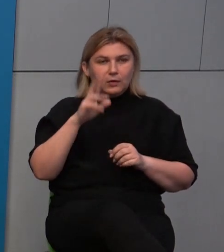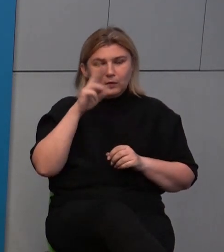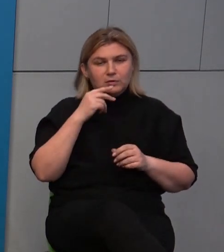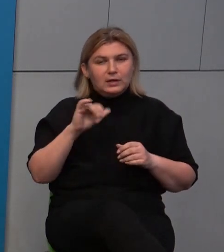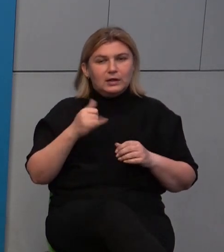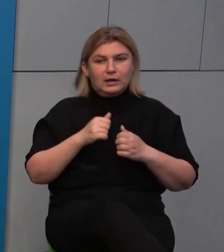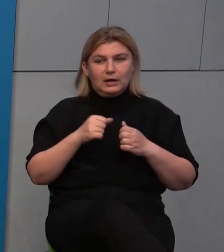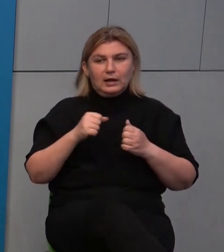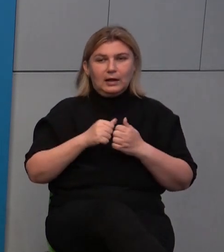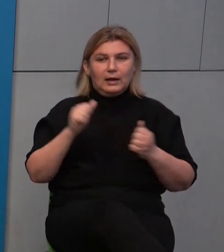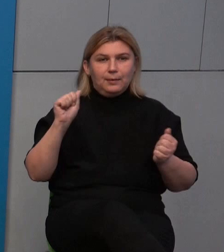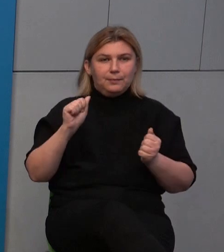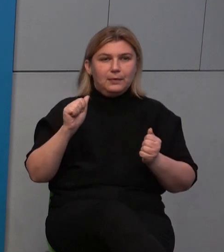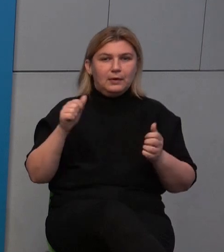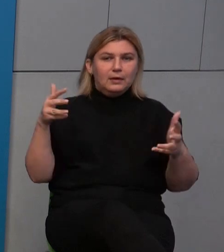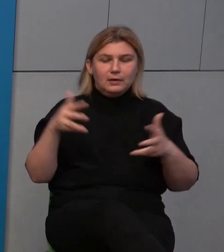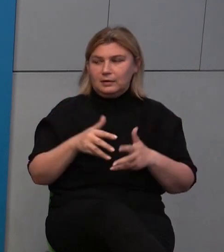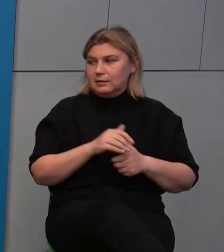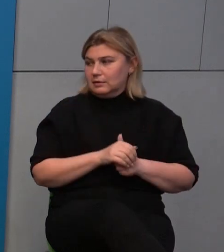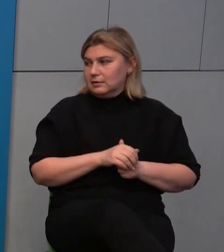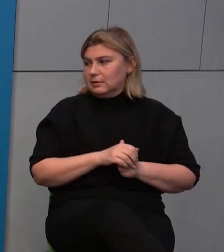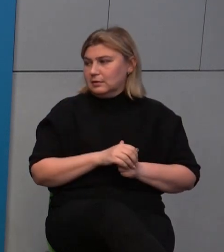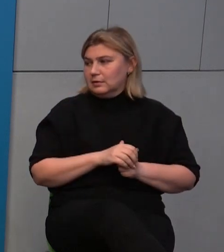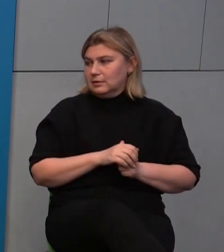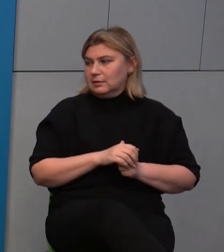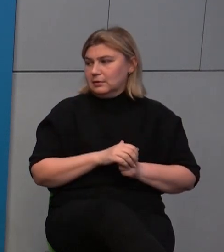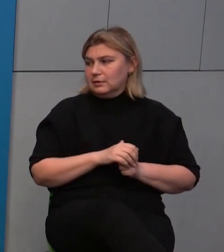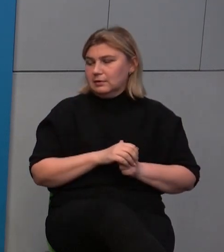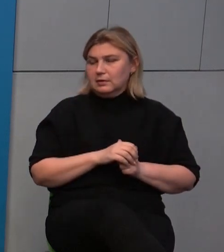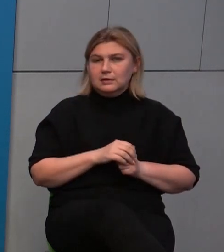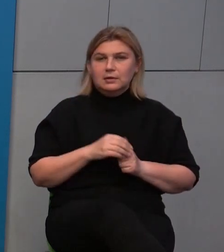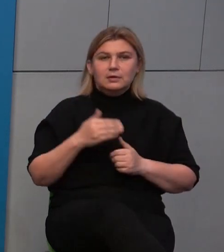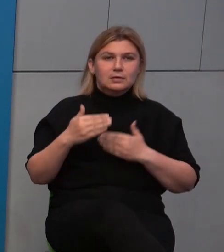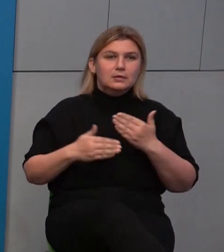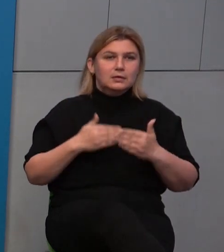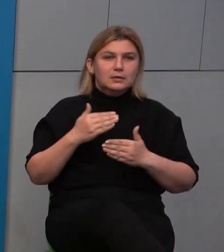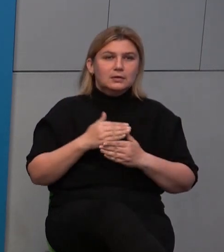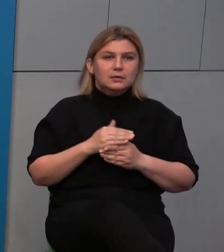Może zamiast już tutaj wałkować to,